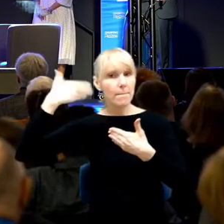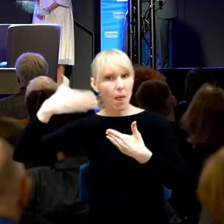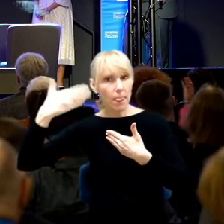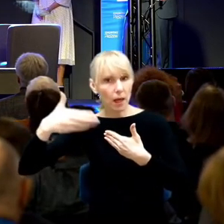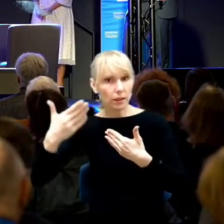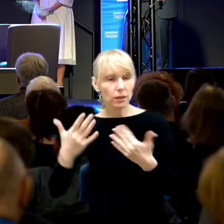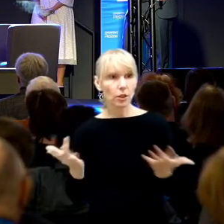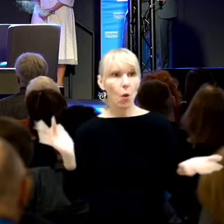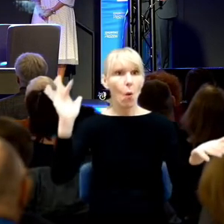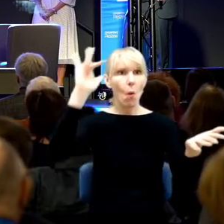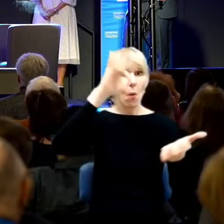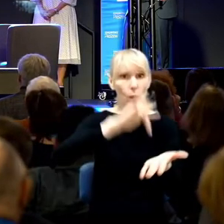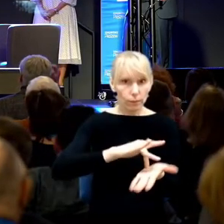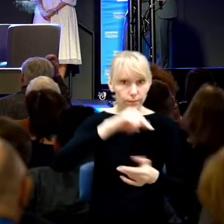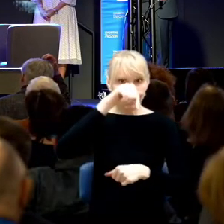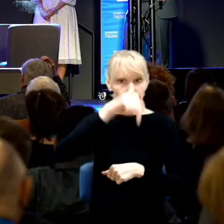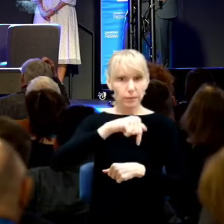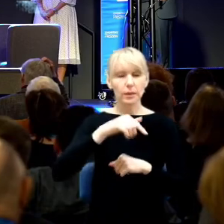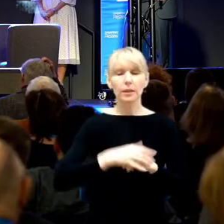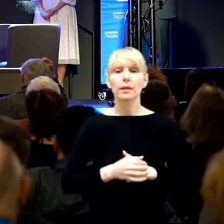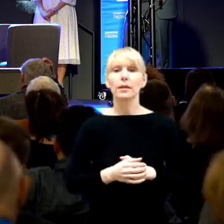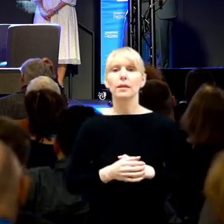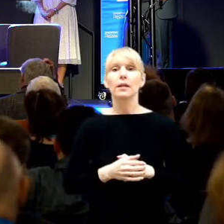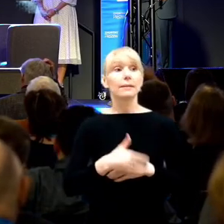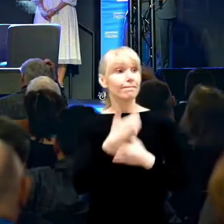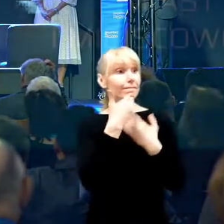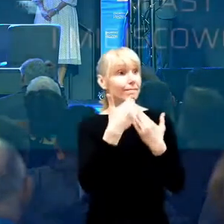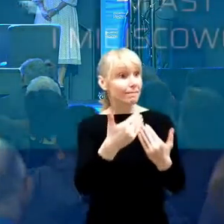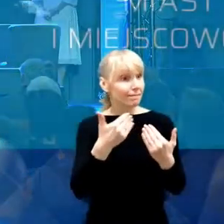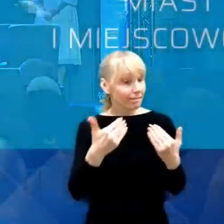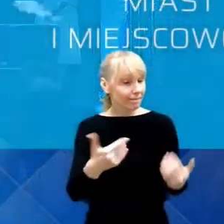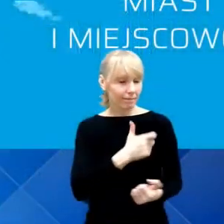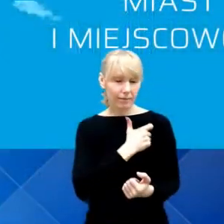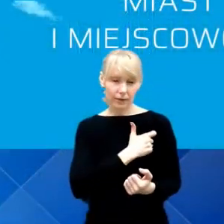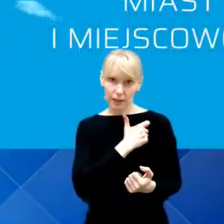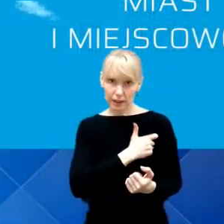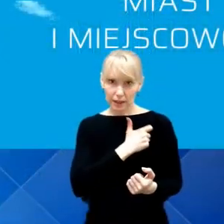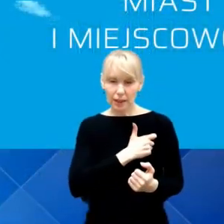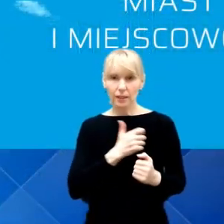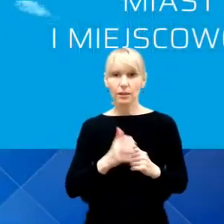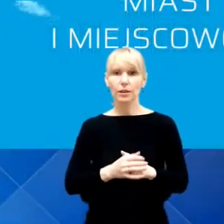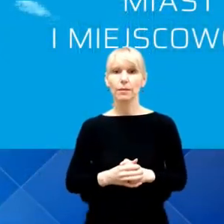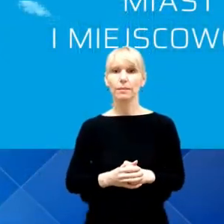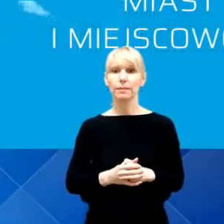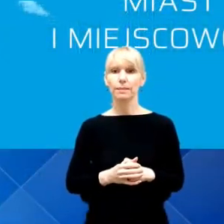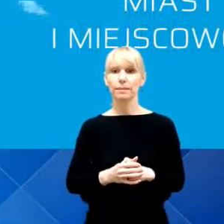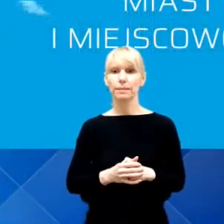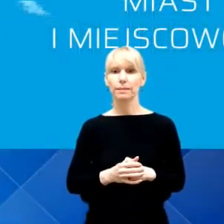Dlatego bardzo serdecznie Państwu dziękuję, że skorzystaliście z naszej oferty, z naszego zaproszenia.